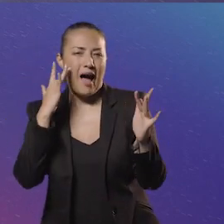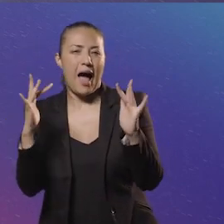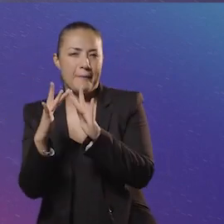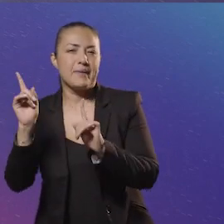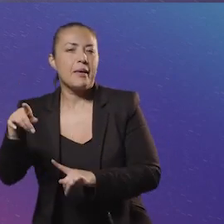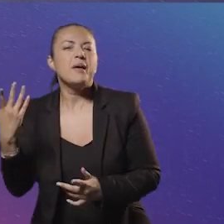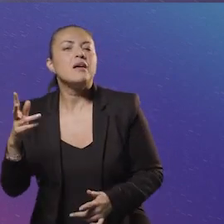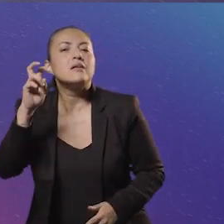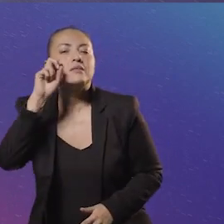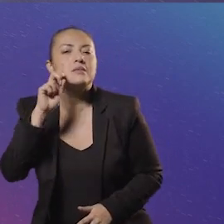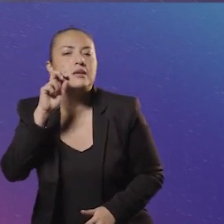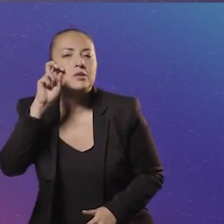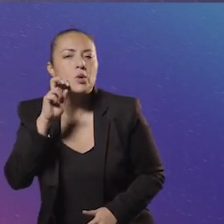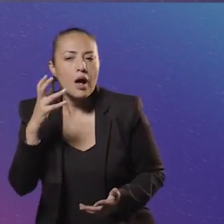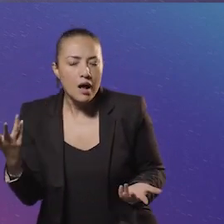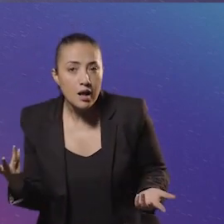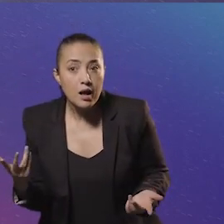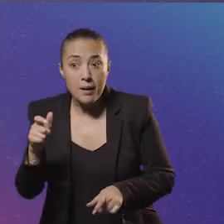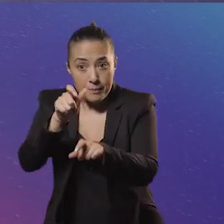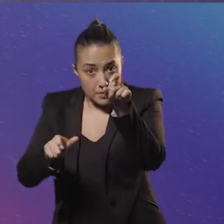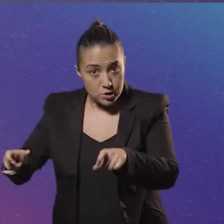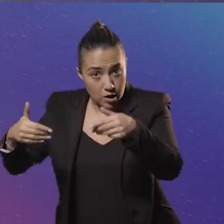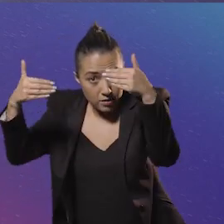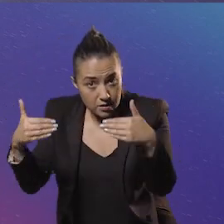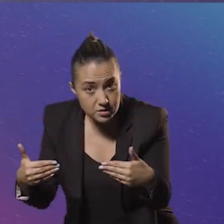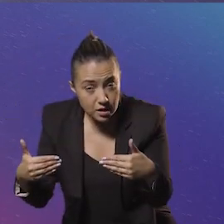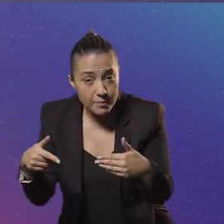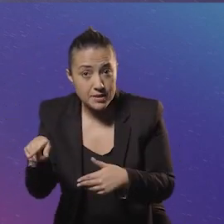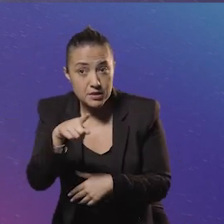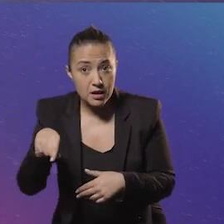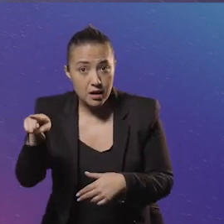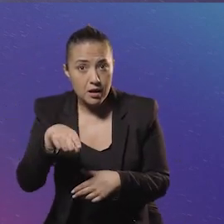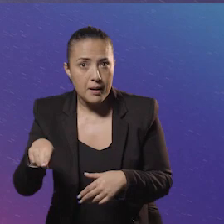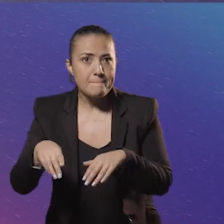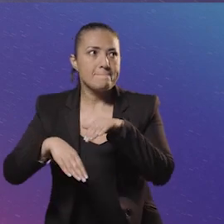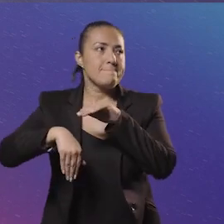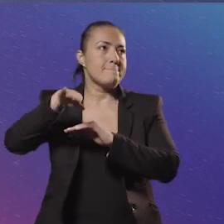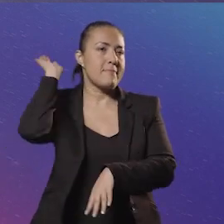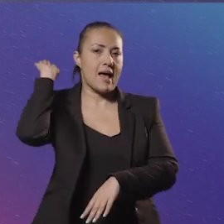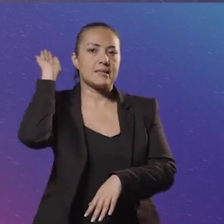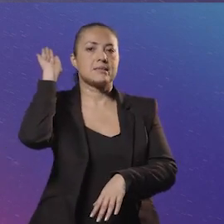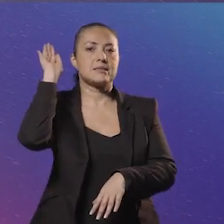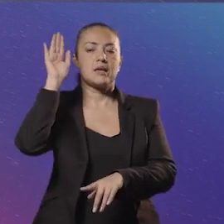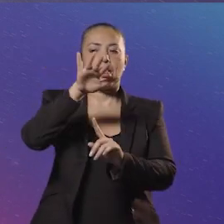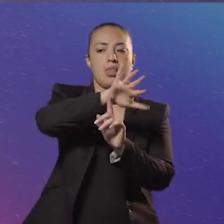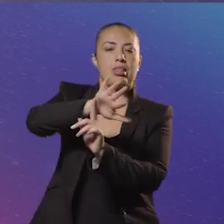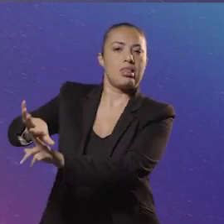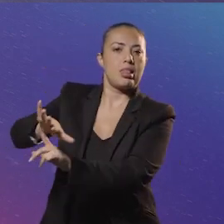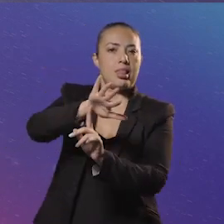Las personas con discapacidad son a las que más excluyen.